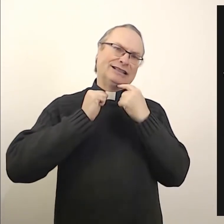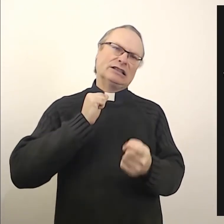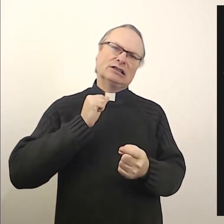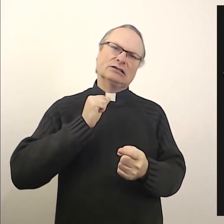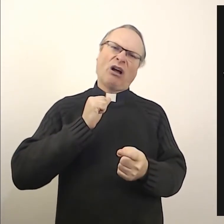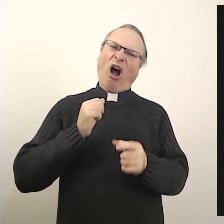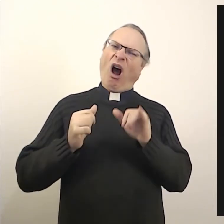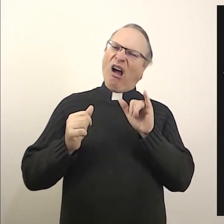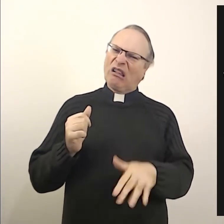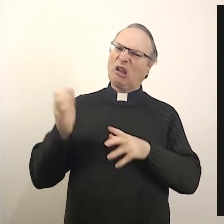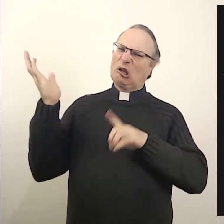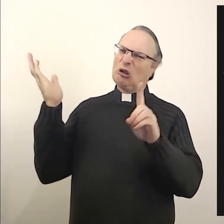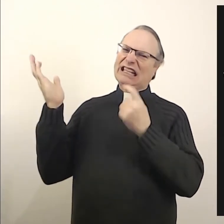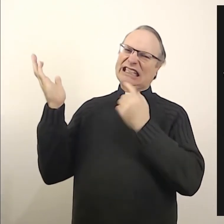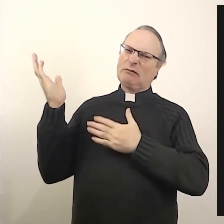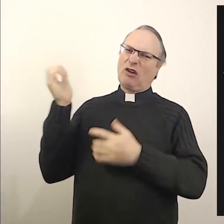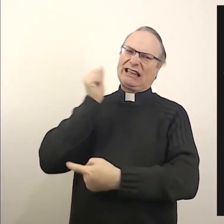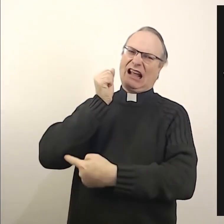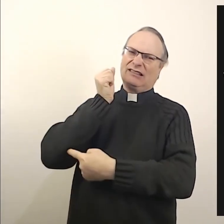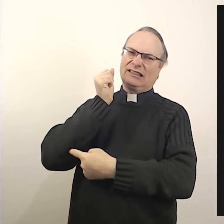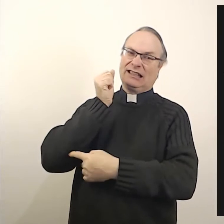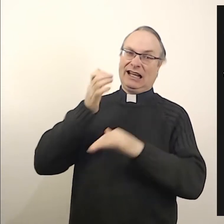ne dise: «C'est Dieu qui me tente»,